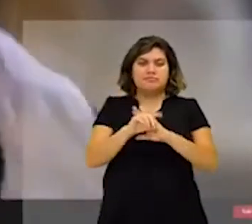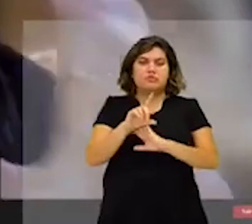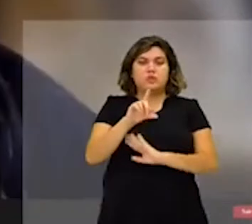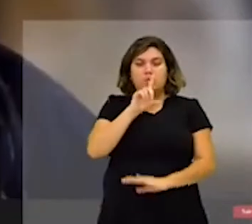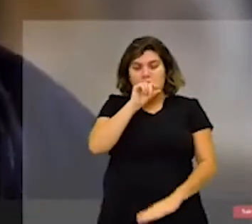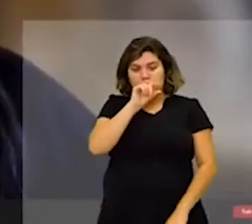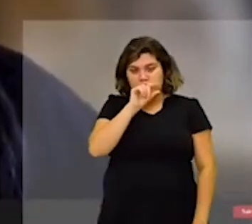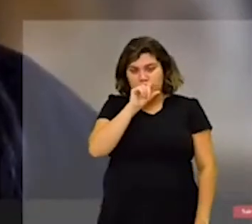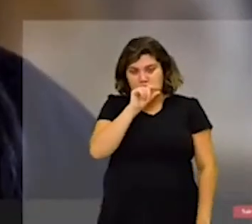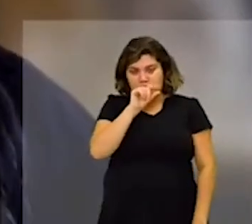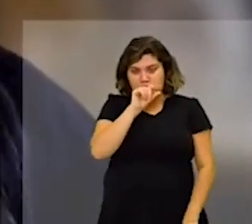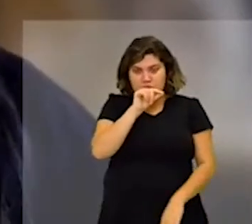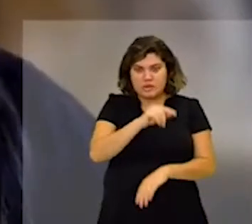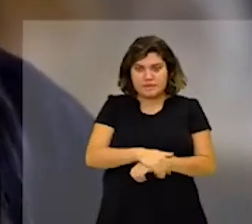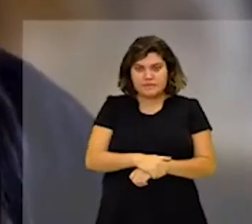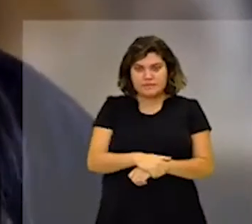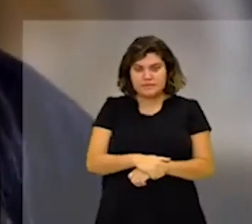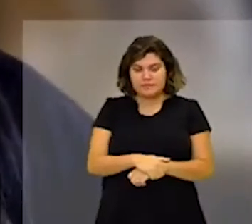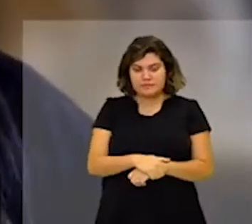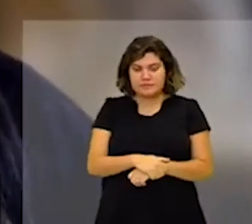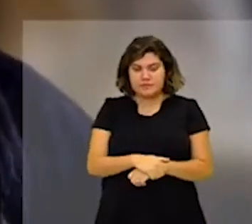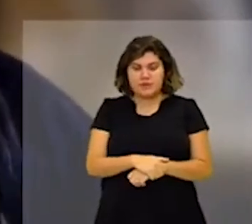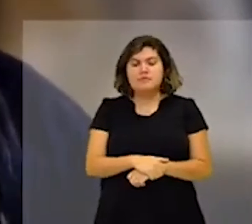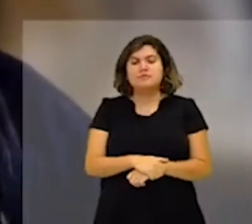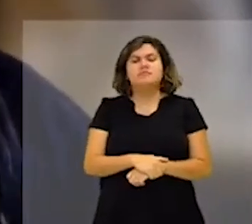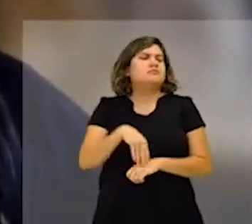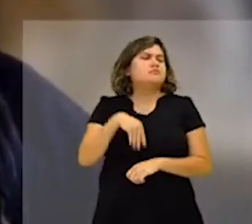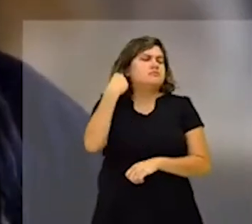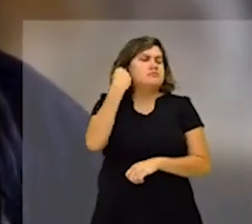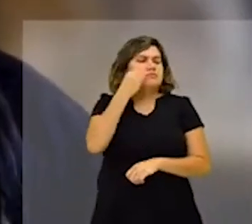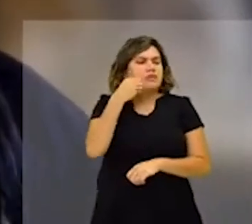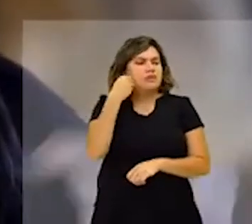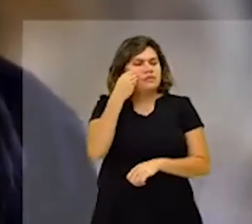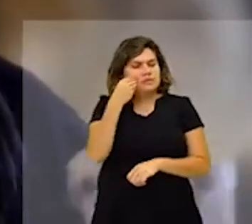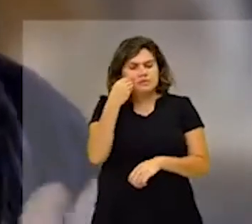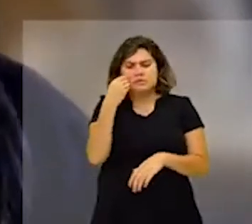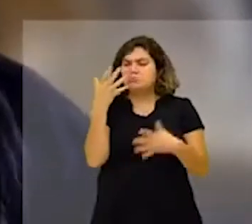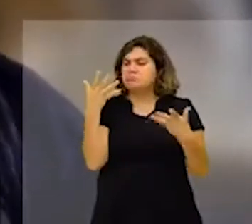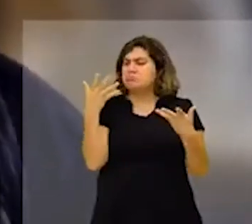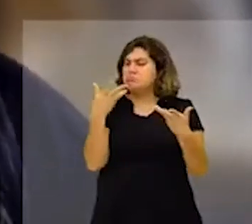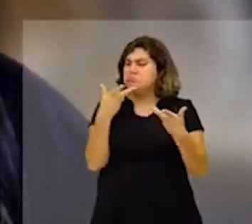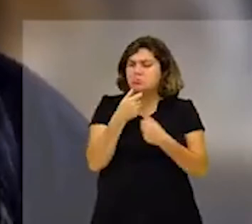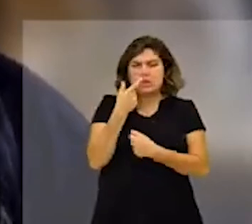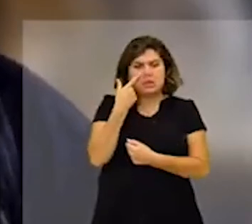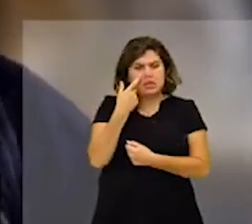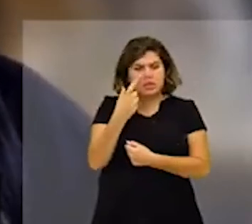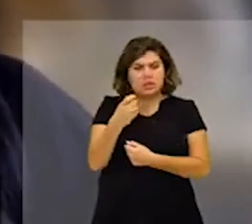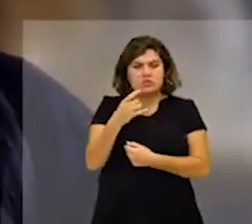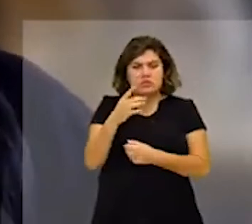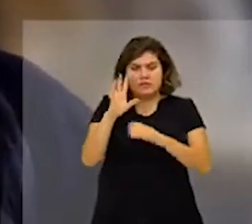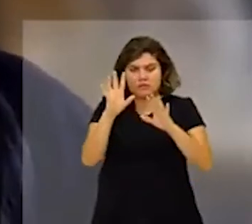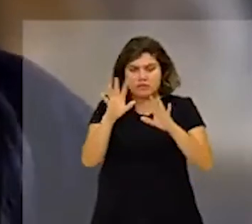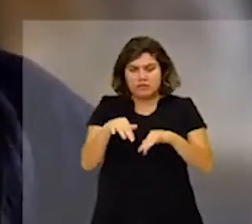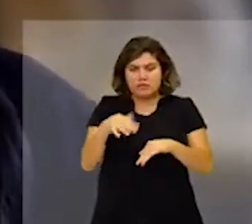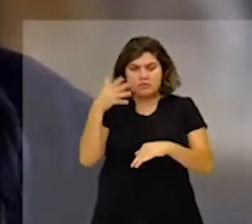e a experiência foi muito muito interessante aí e compartilhando sol finalizando já a minha sala é